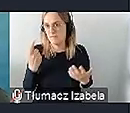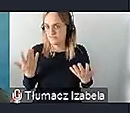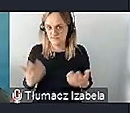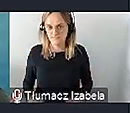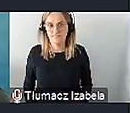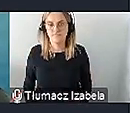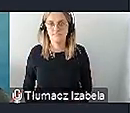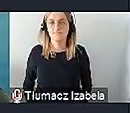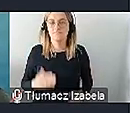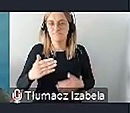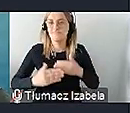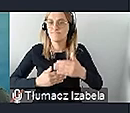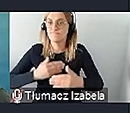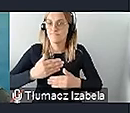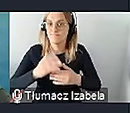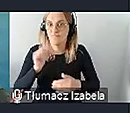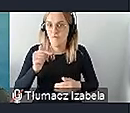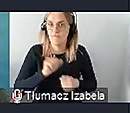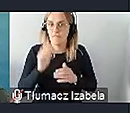Ale z czasem powinno być coraz prościej.